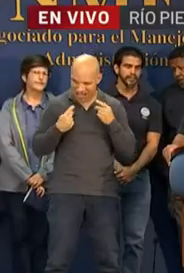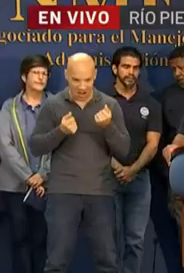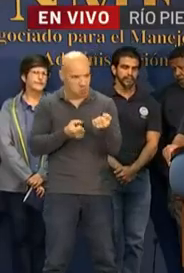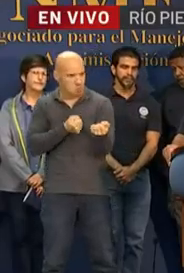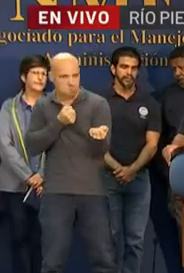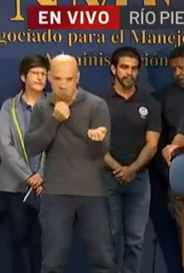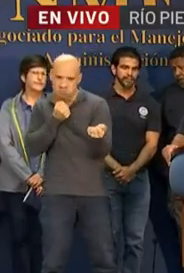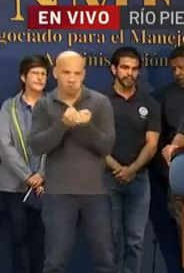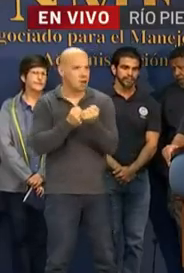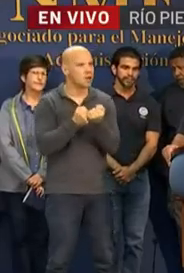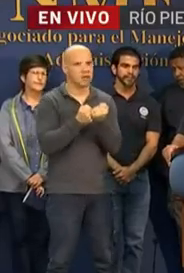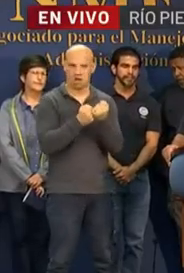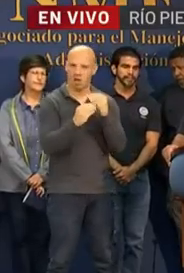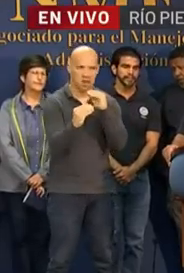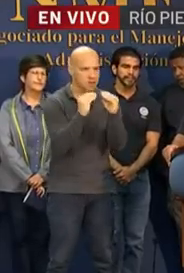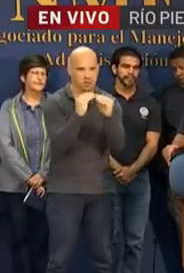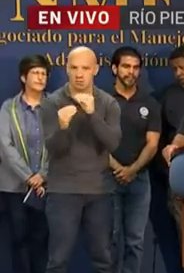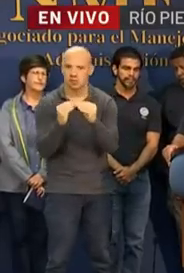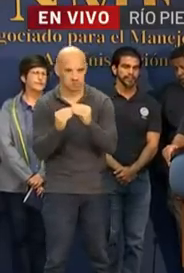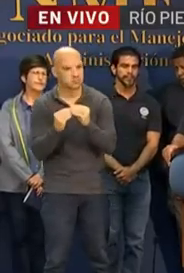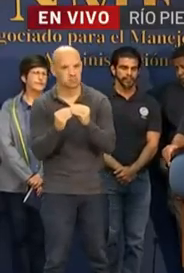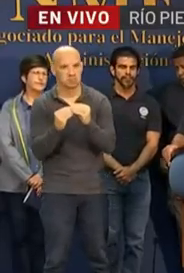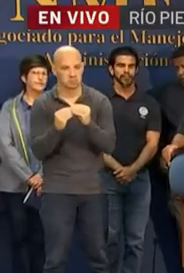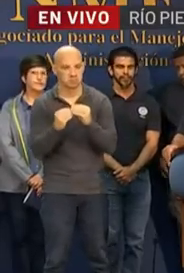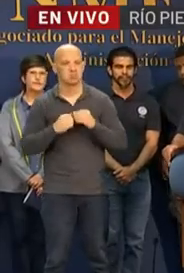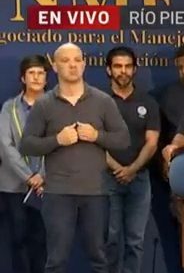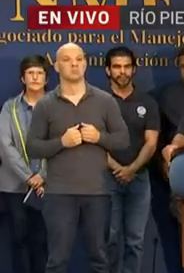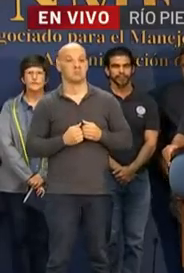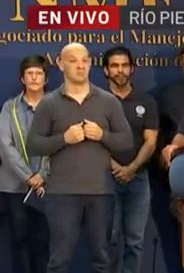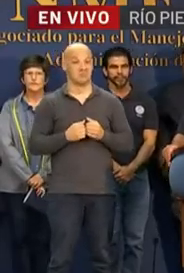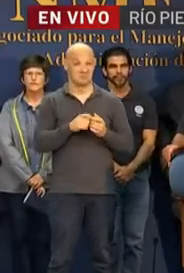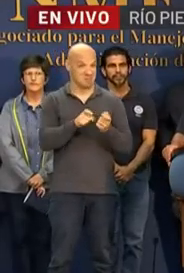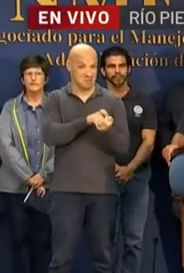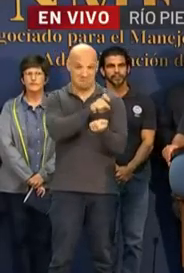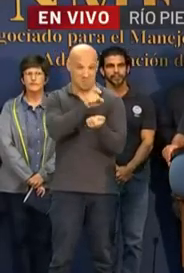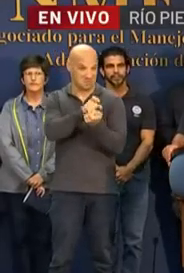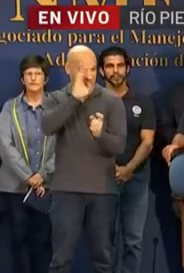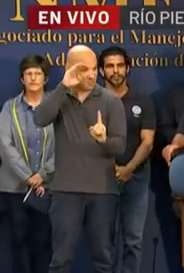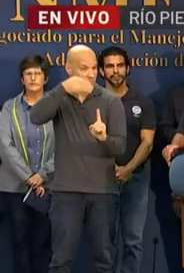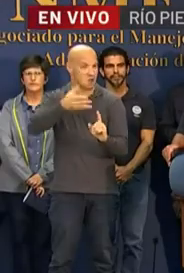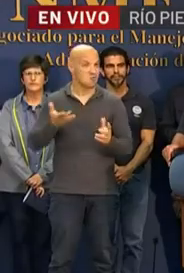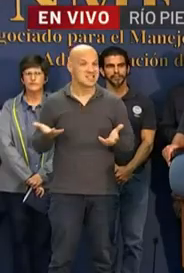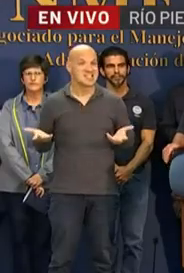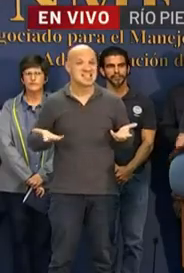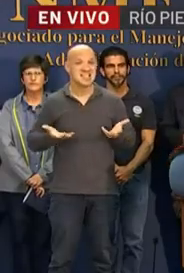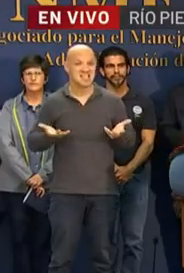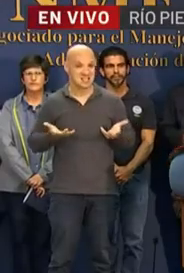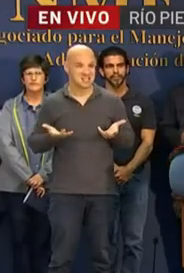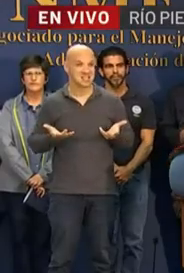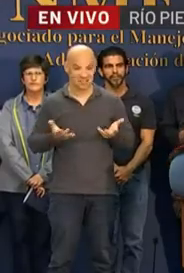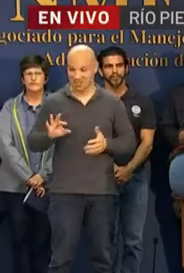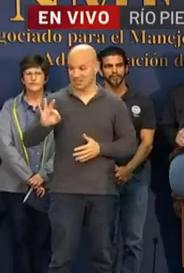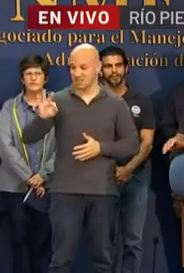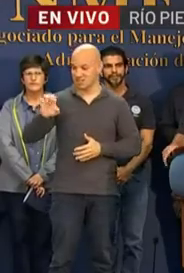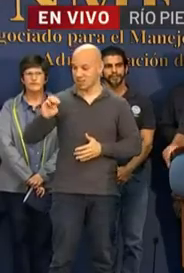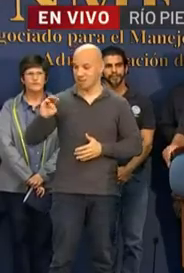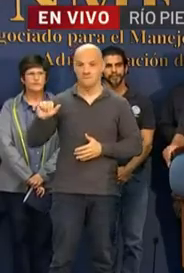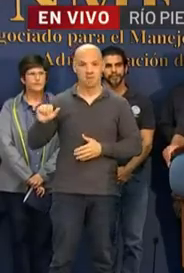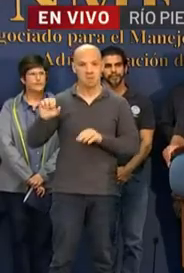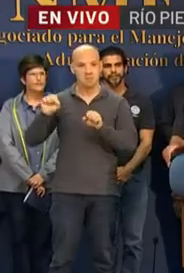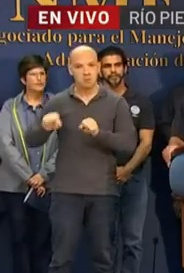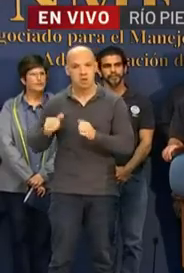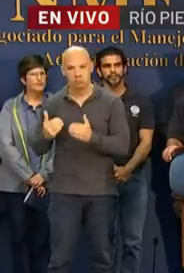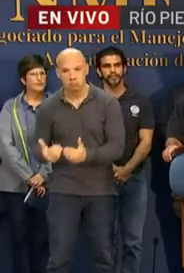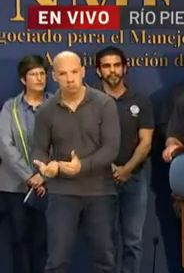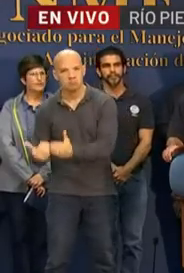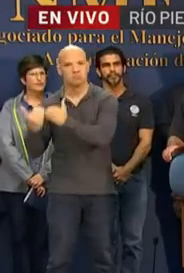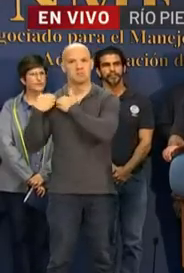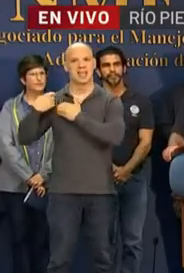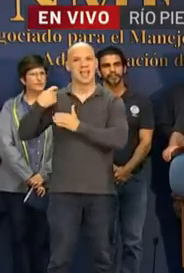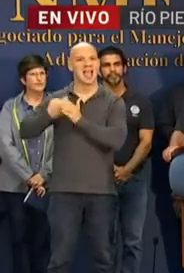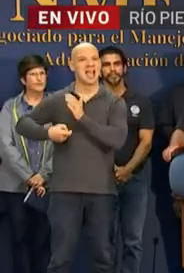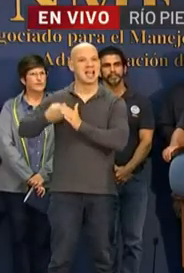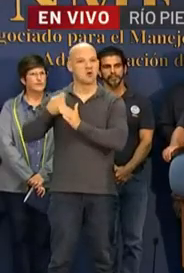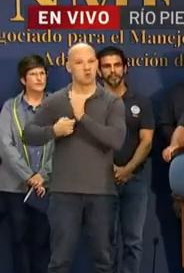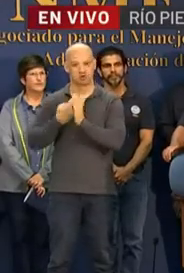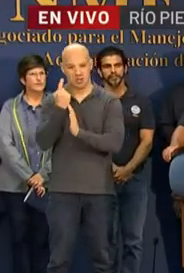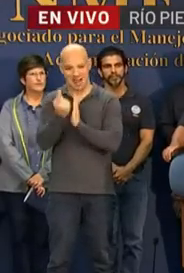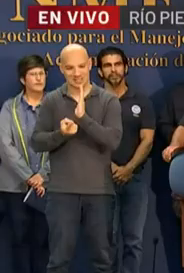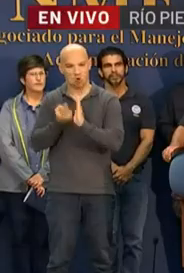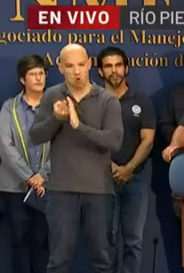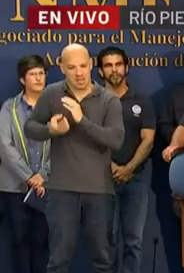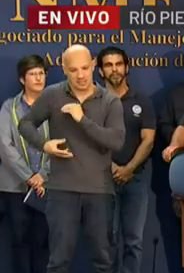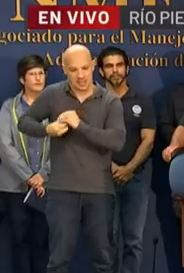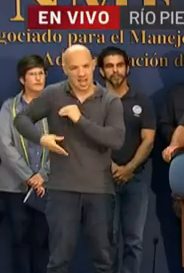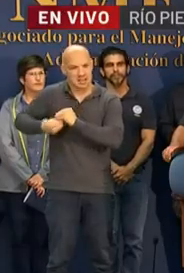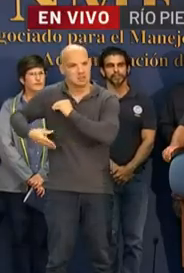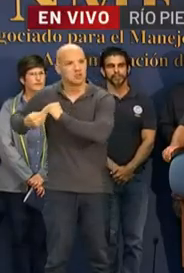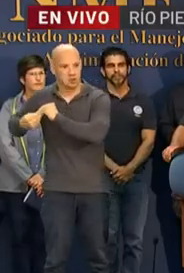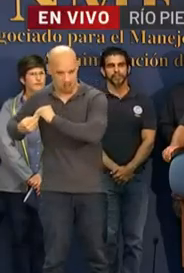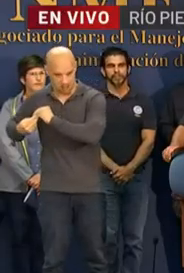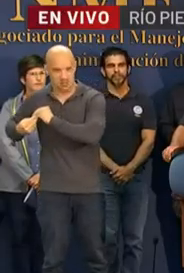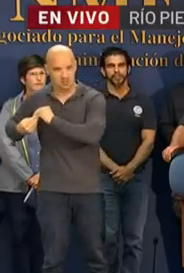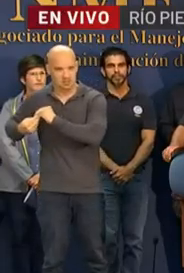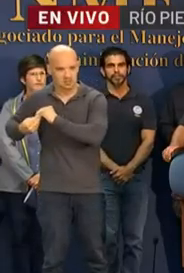QUE PRESIDENTE EMITIÓ HOY LE